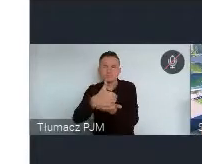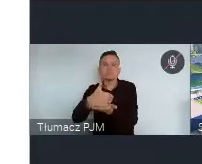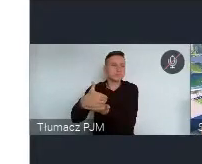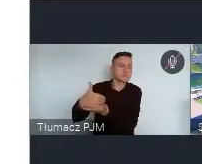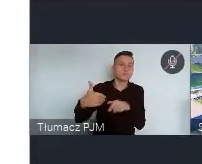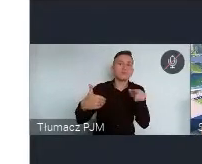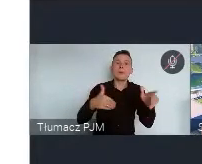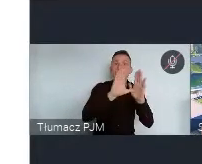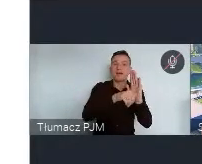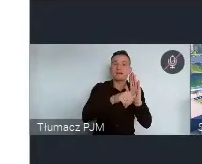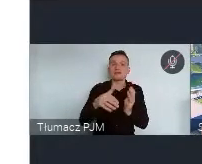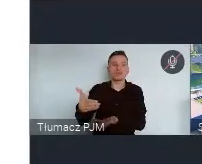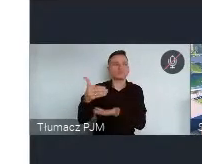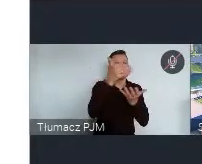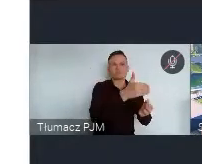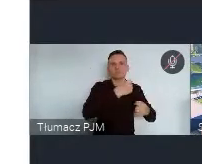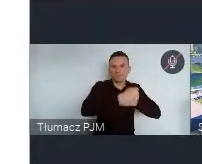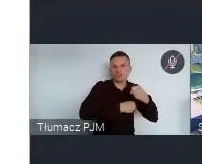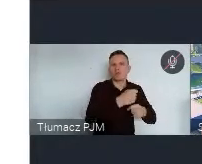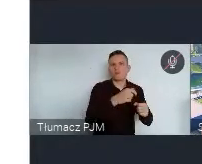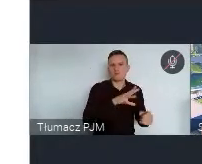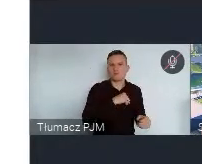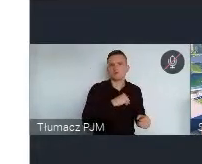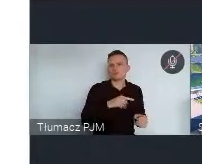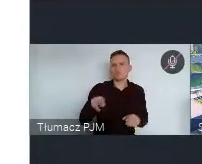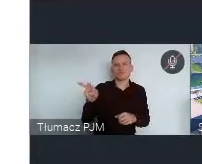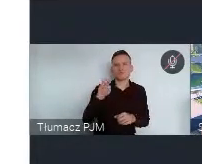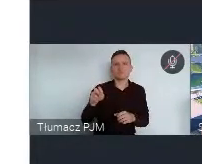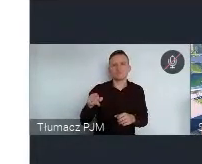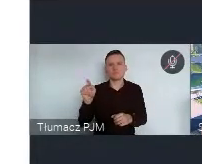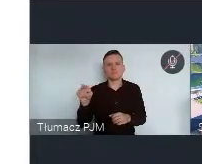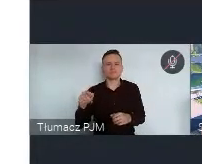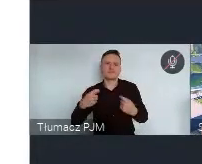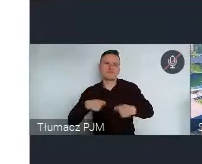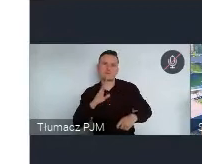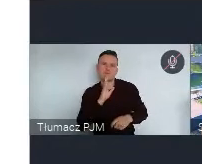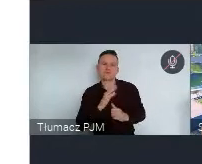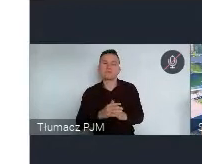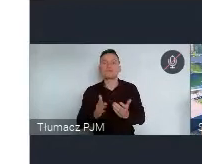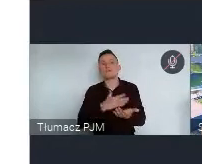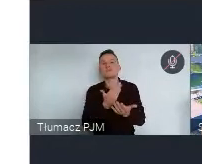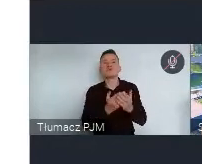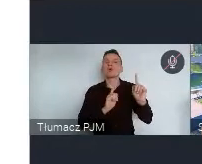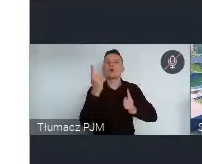czego przykładem jest właśnie koncepcja ogrodu deszczowego, który ma rozwiązać problemy